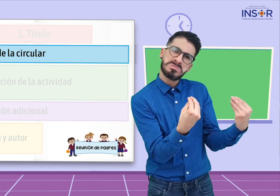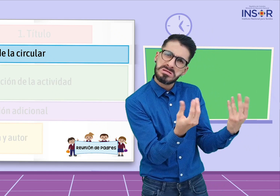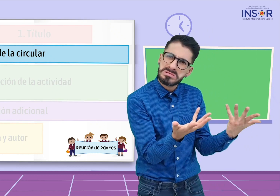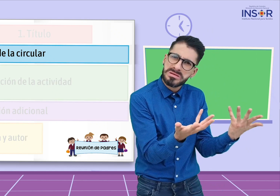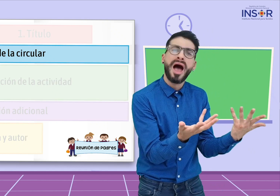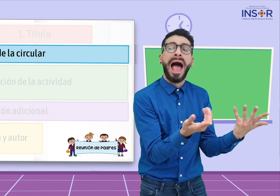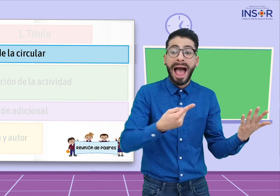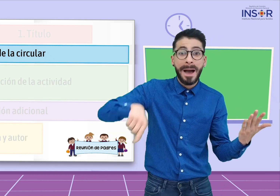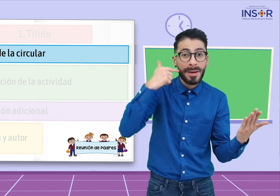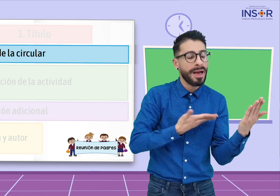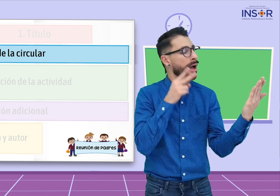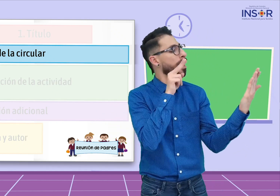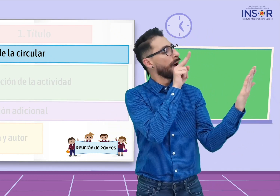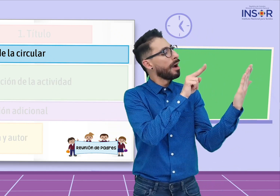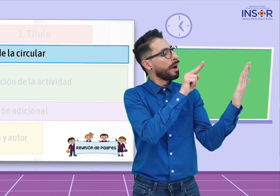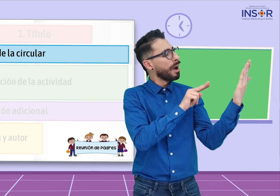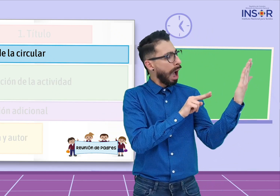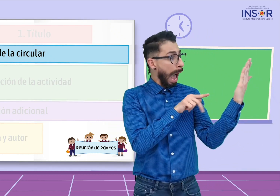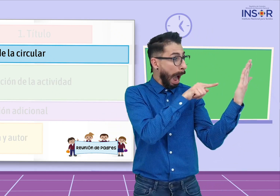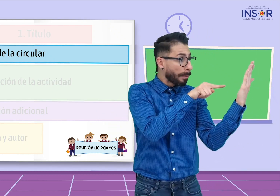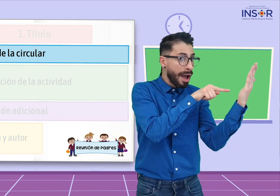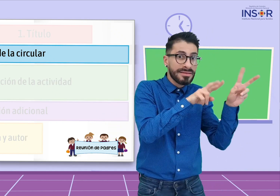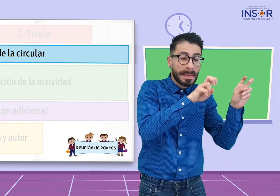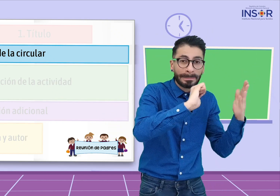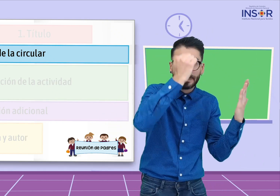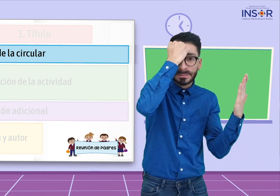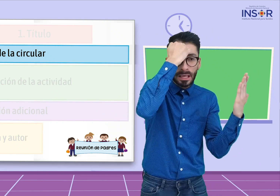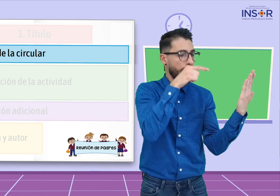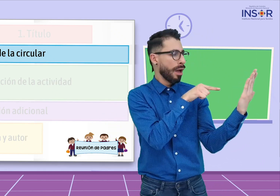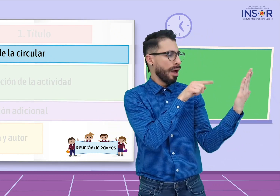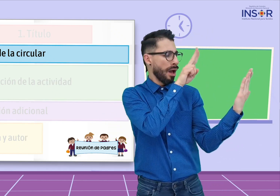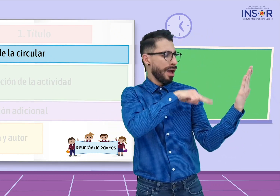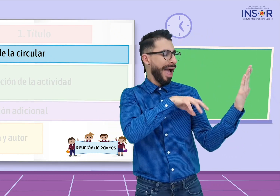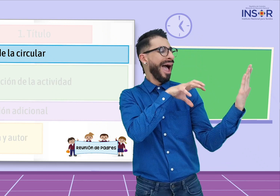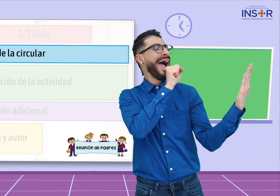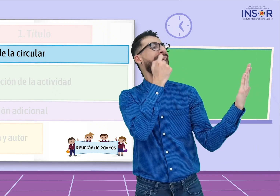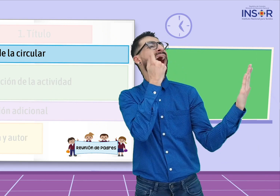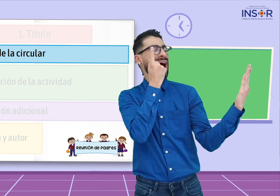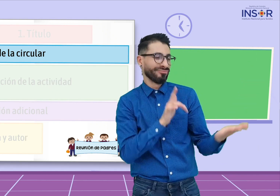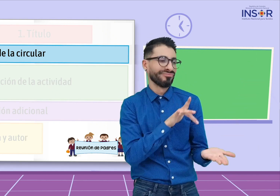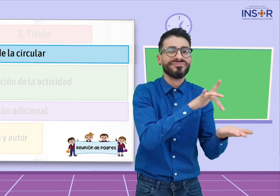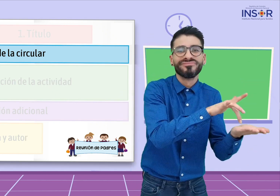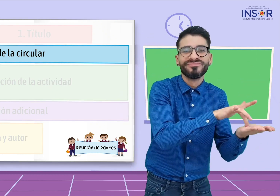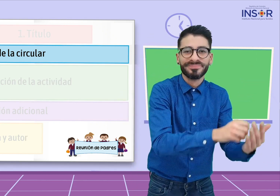El objetivo está relacionado con el tema principal que se va a tratar.